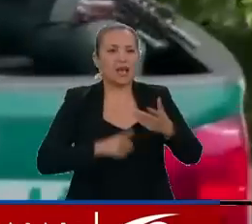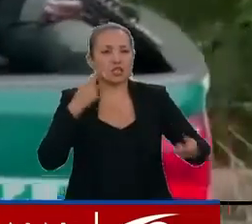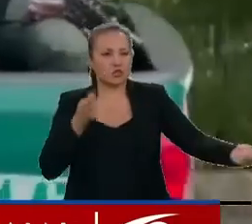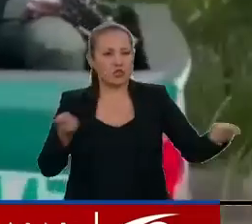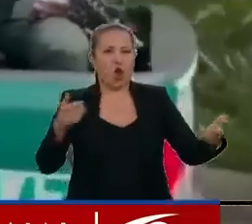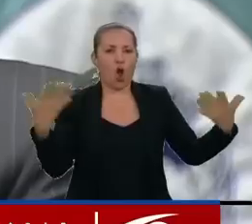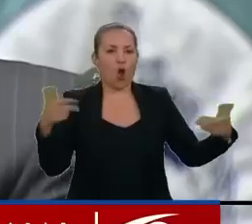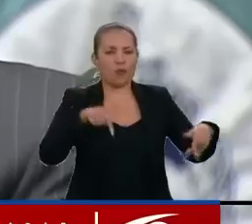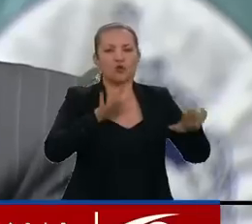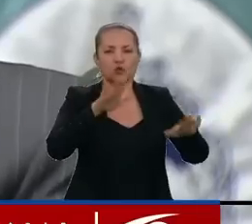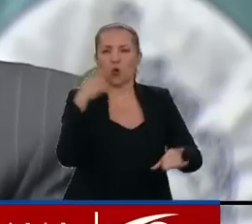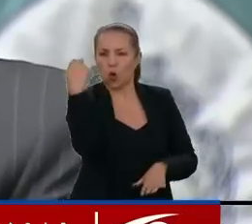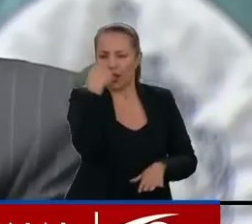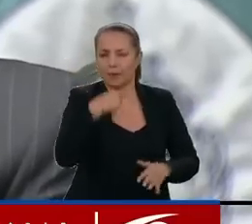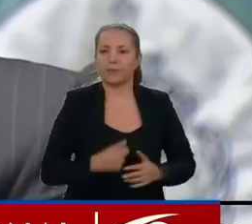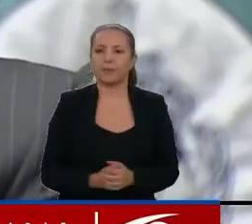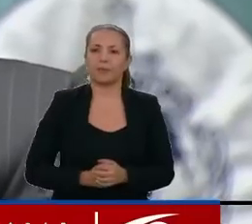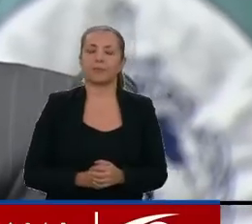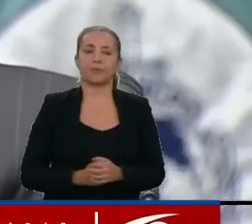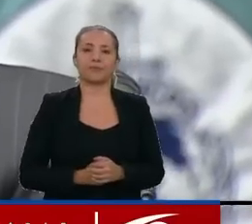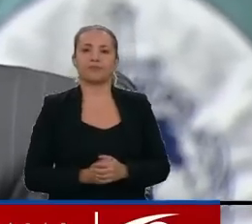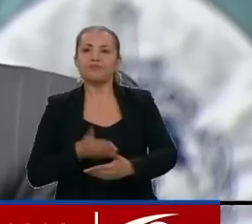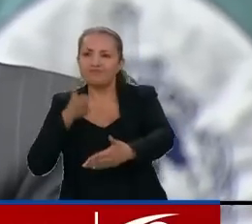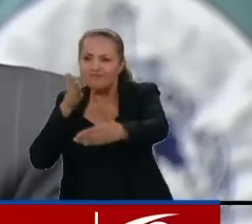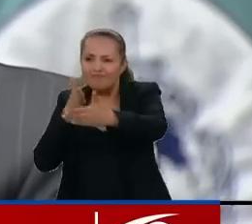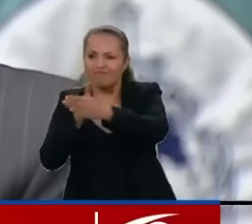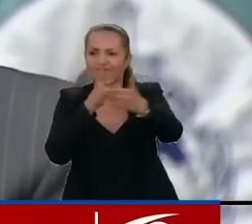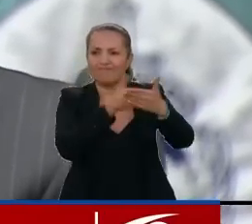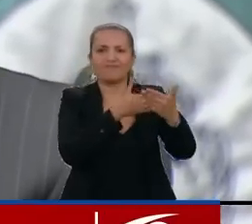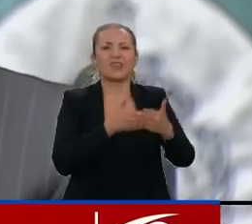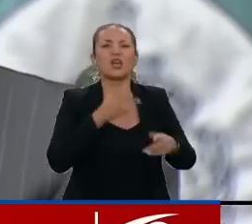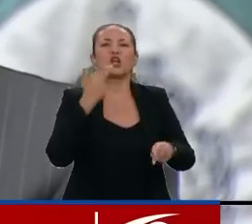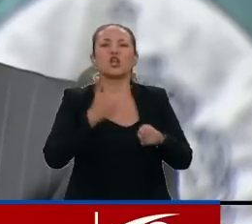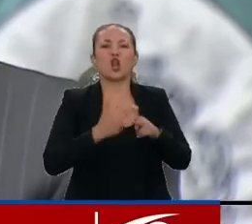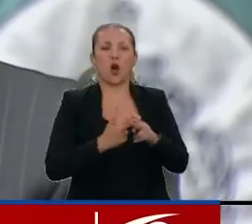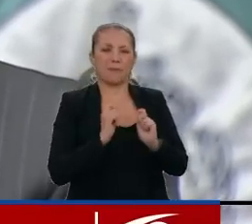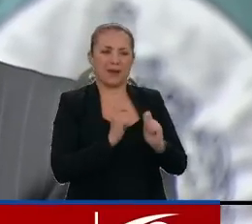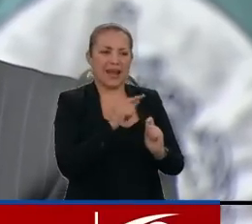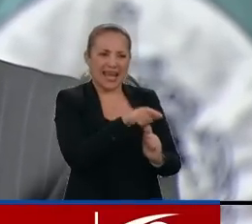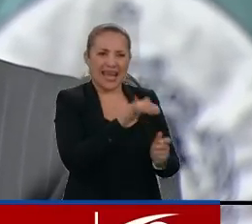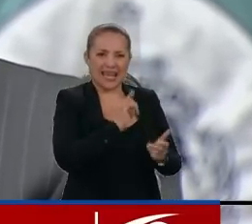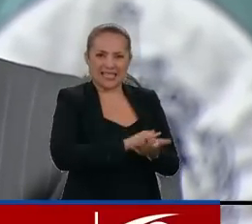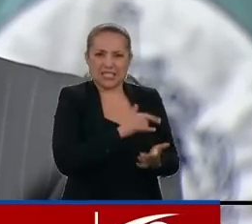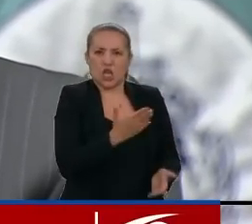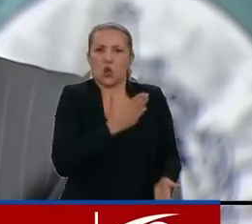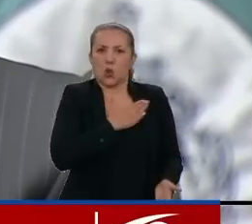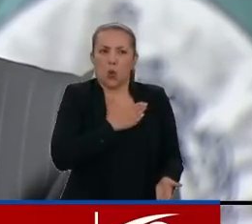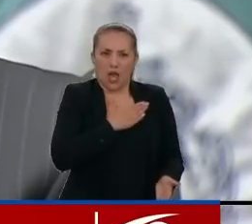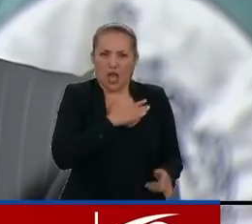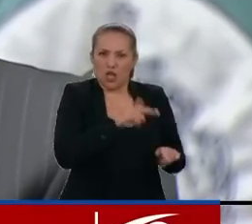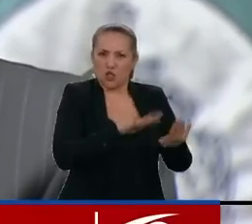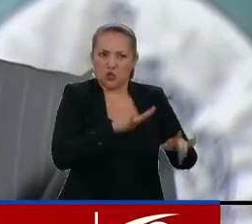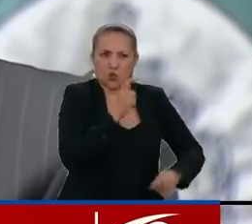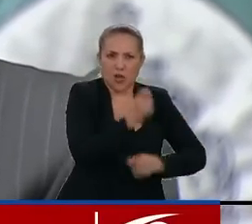sostuvo que el operativo hace parte de una directriz para incrementar y reforzar la lucha contra el narcotráfico en el